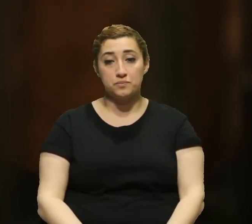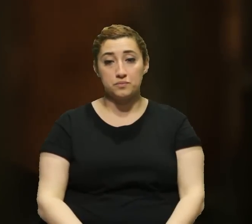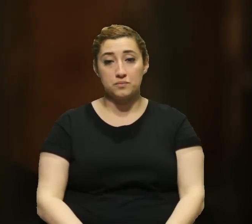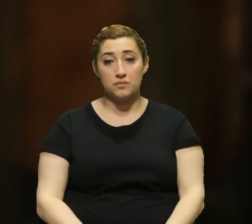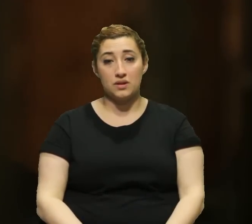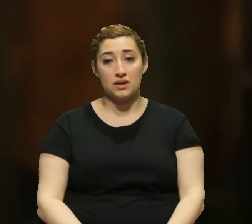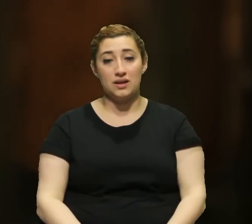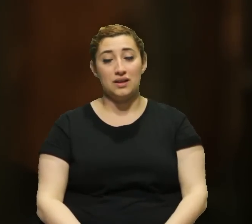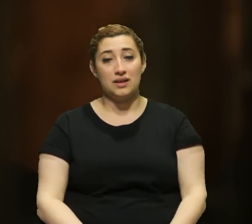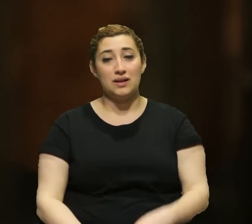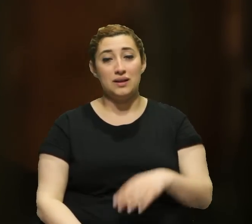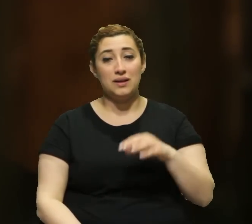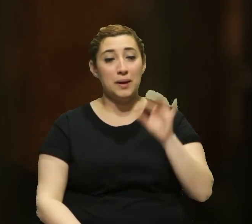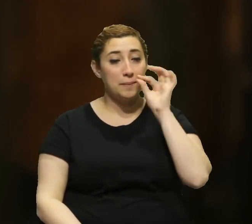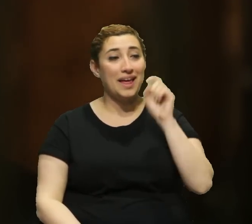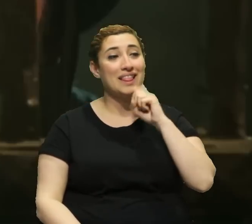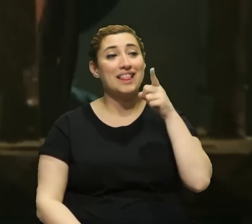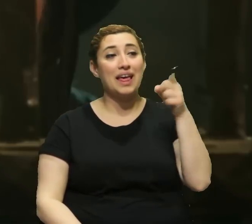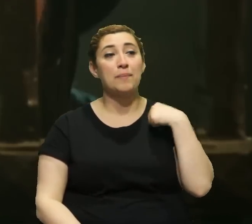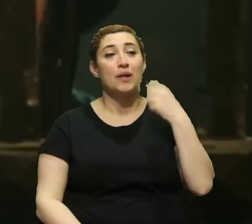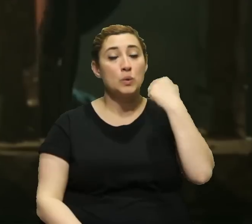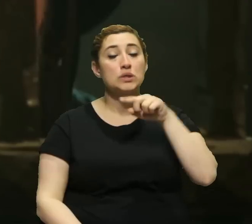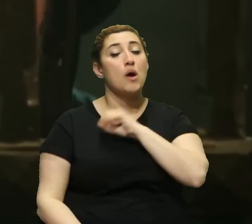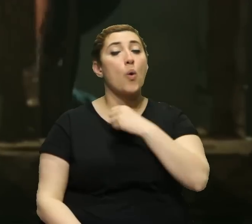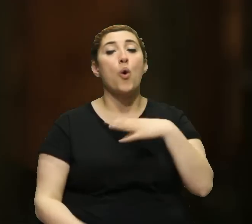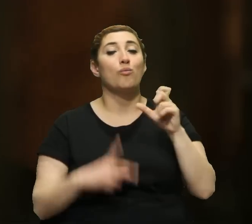Bey dayım değil asıl korkutan Şeyh’im.